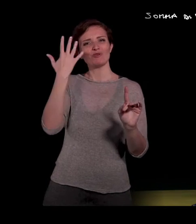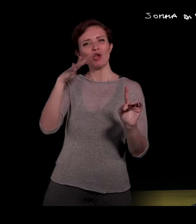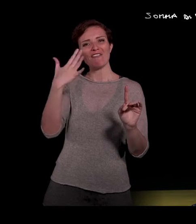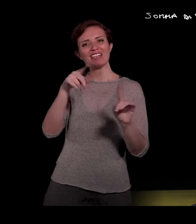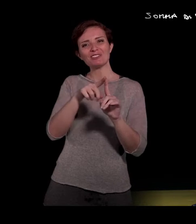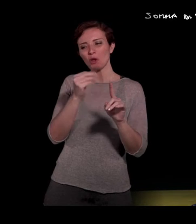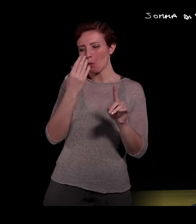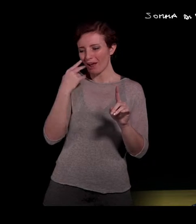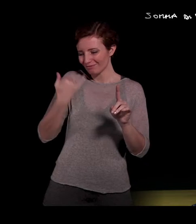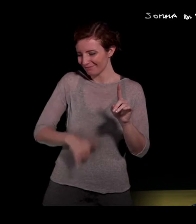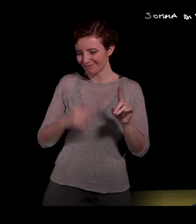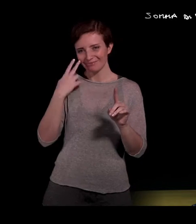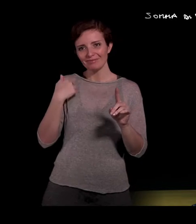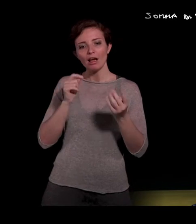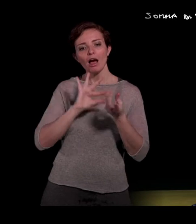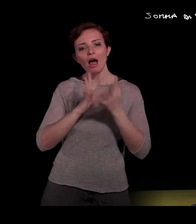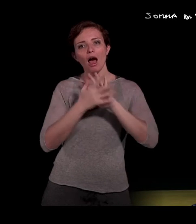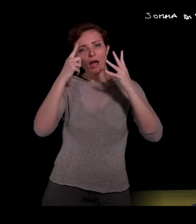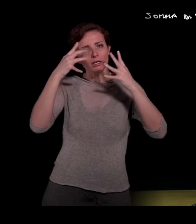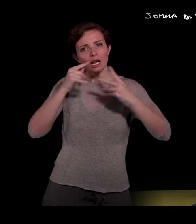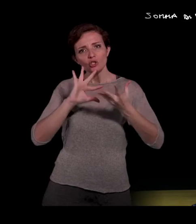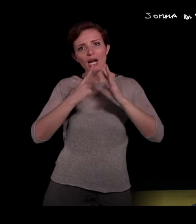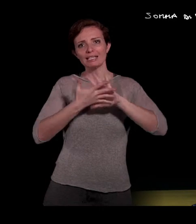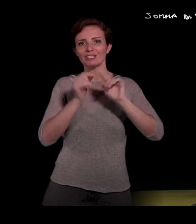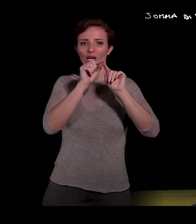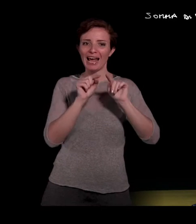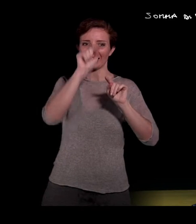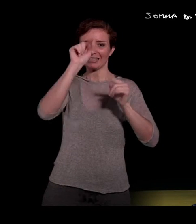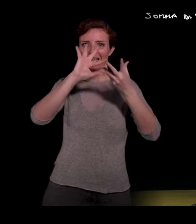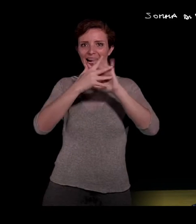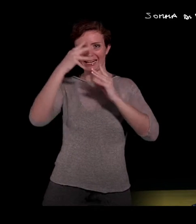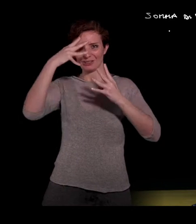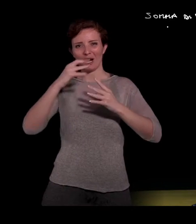quando abbiamo parlato della razionalizzazione dei radicali, in particolare il secondo tipo.